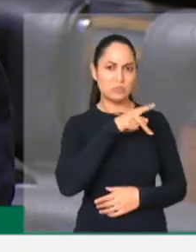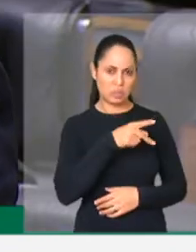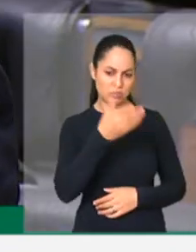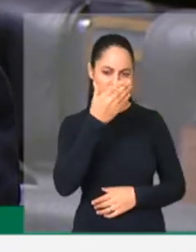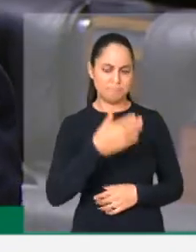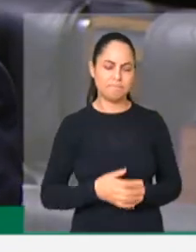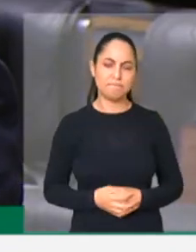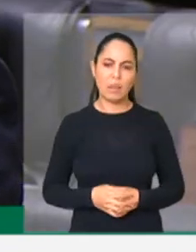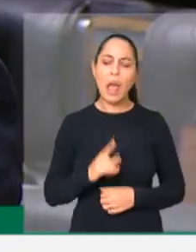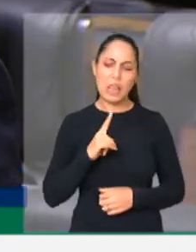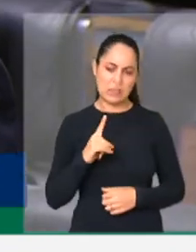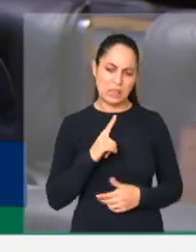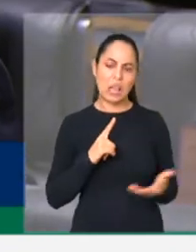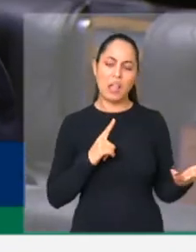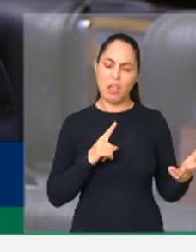AQUI PARTIDOS DE ESQUERDA